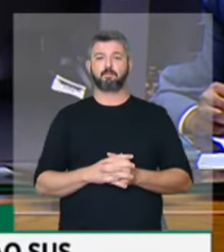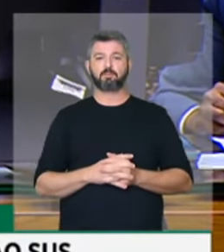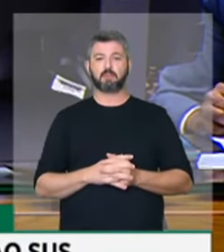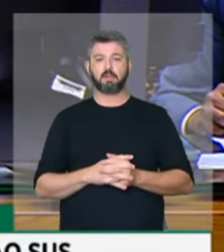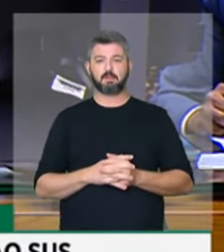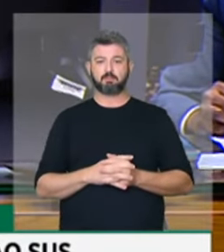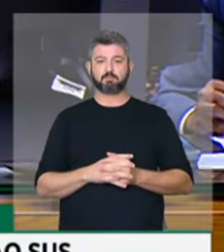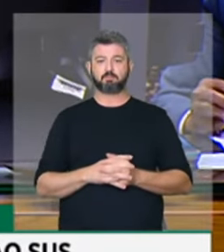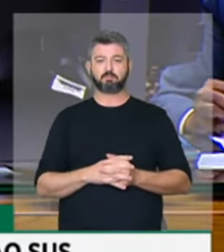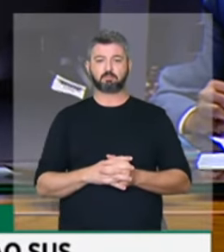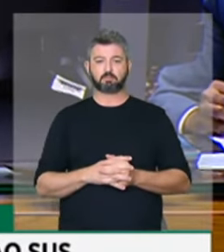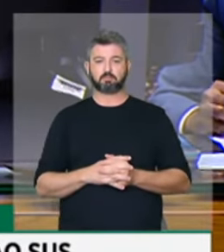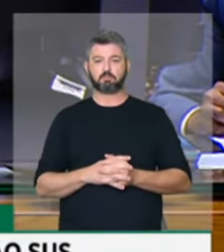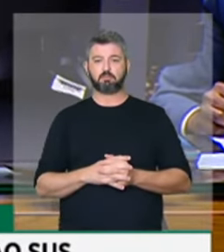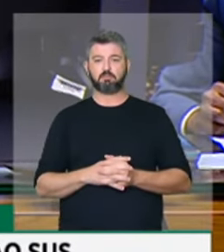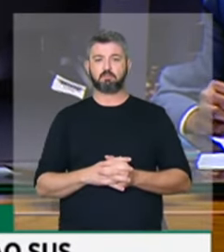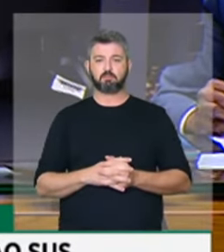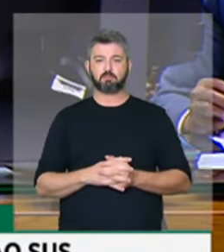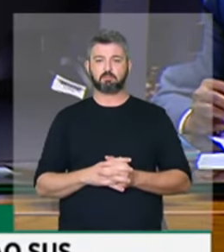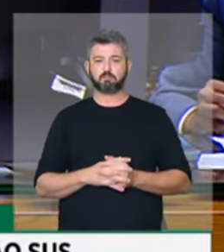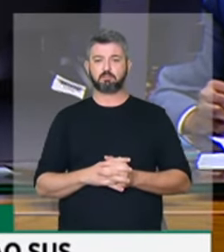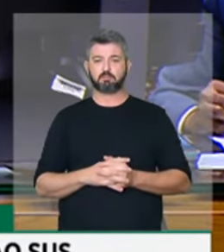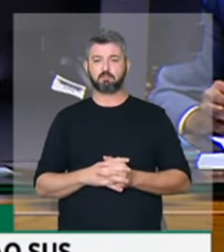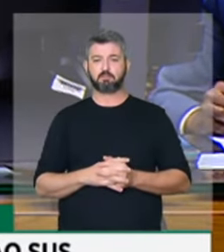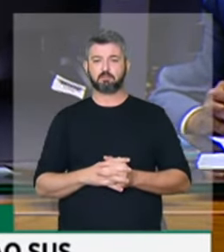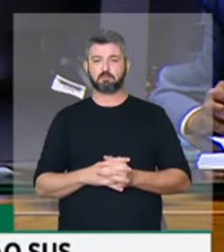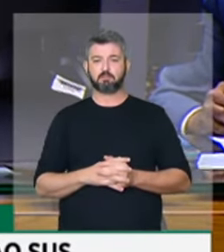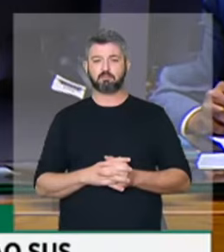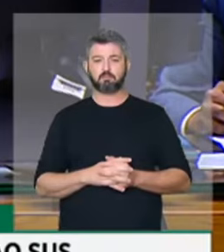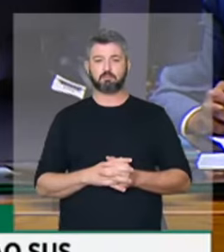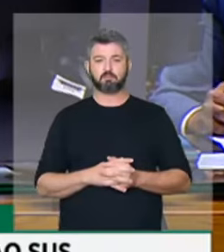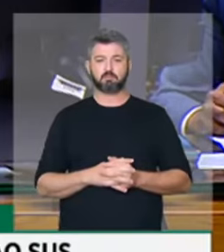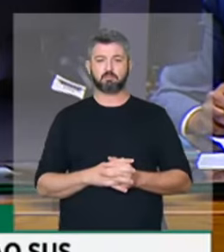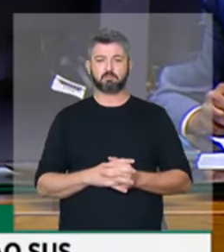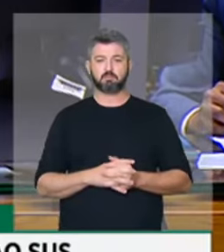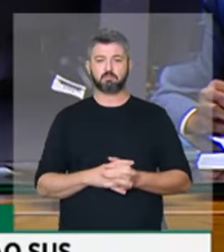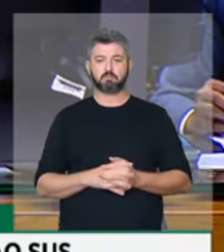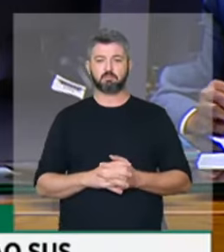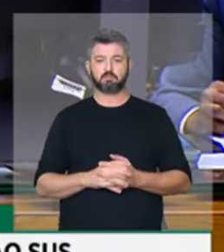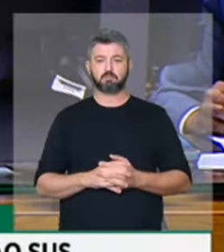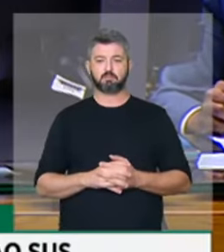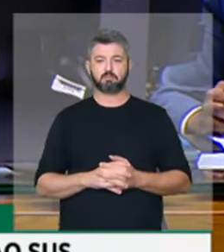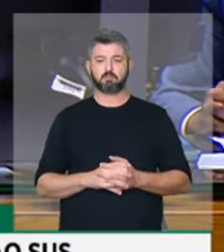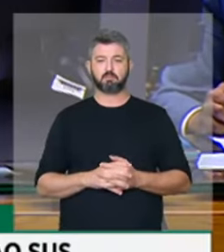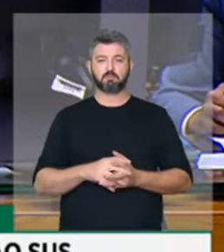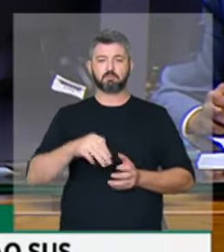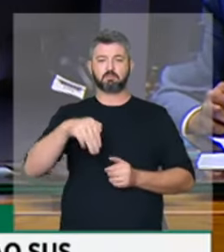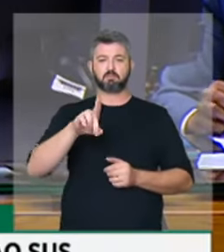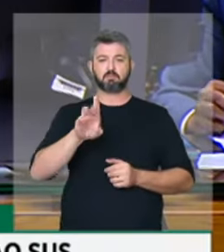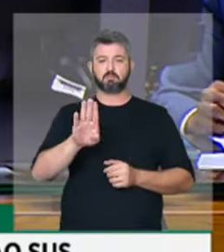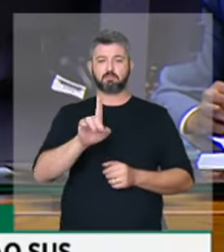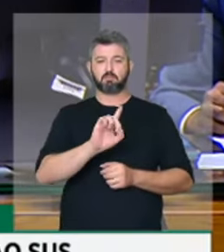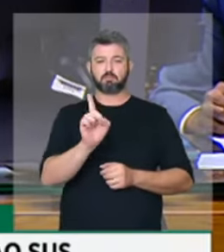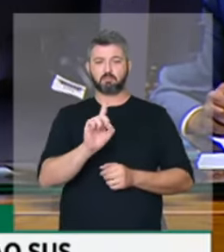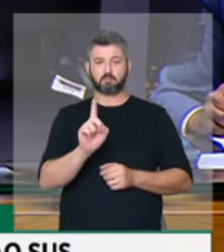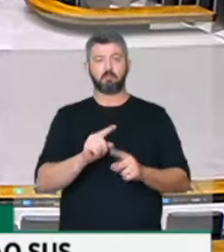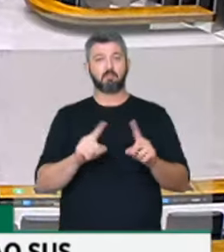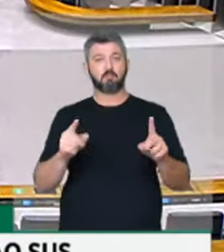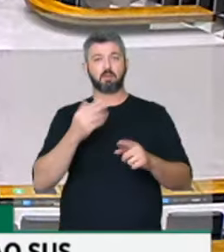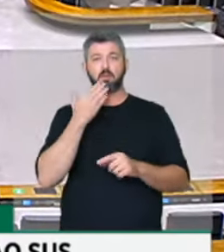ORIENTA O PSD? COMO ORIENTA O MDB? [DEPUTADO]: MDB ORIENTA NÃO, SENHOR PRESIDENTE, MAS FAZ UM APELO AO PT, HORAS PARA QUE HAJA UM ENTENDIMENTO NISSO, NÓS NÃO